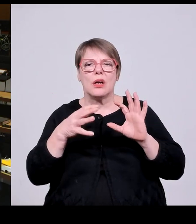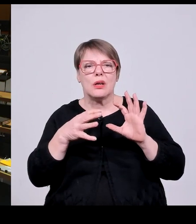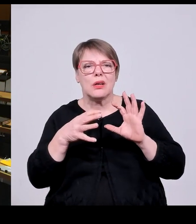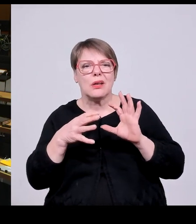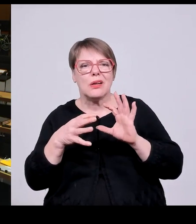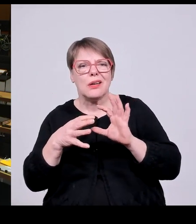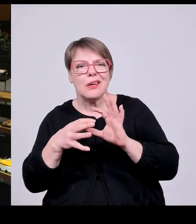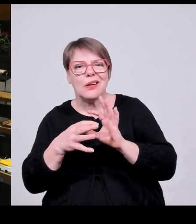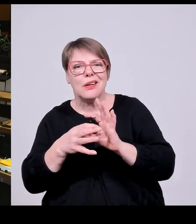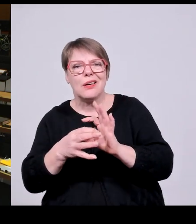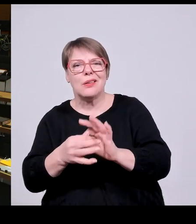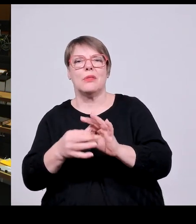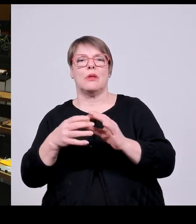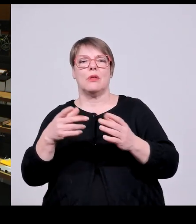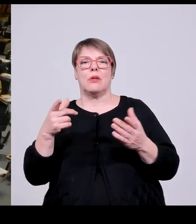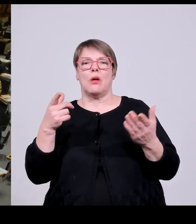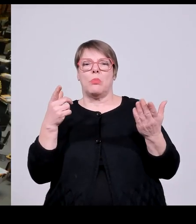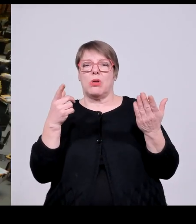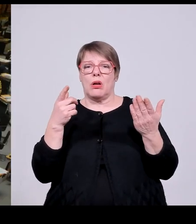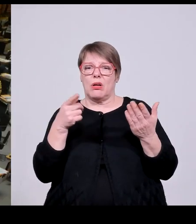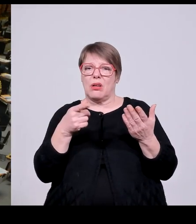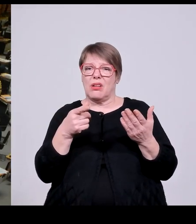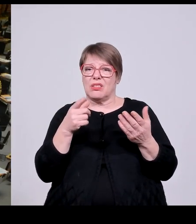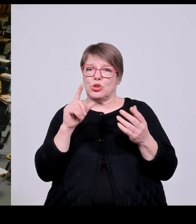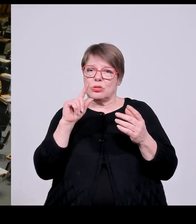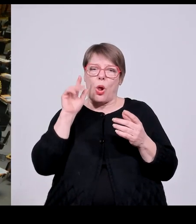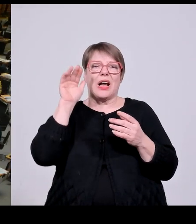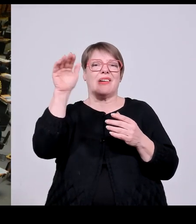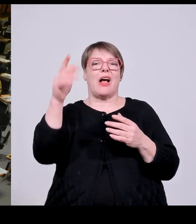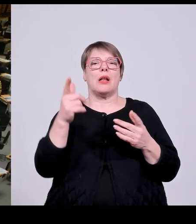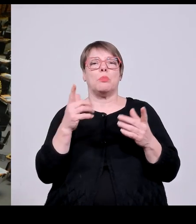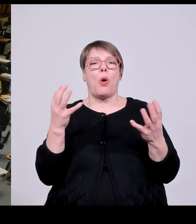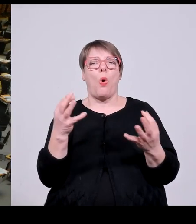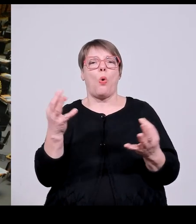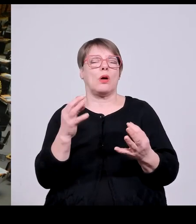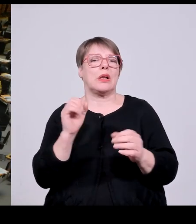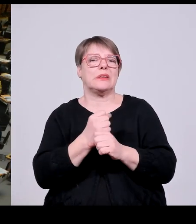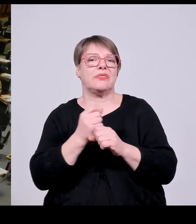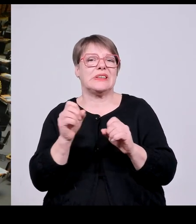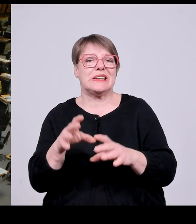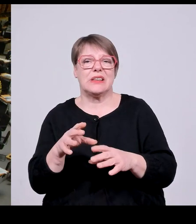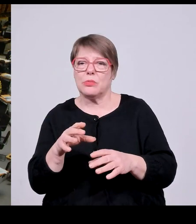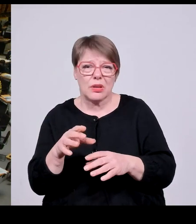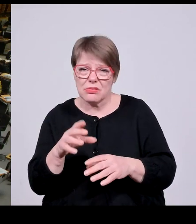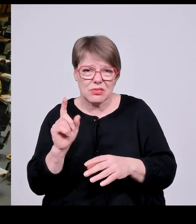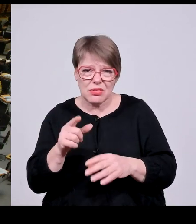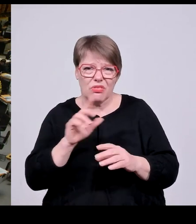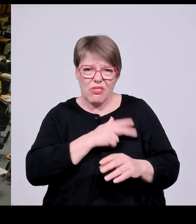(Beifall) (Rednerwechsel) Vielen Dank. Für die Fraktion Bündnis 90/ Die Grünen hat nun die Kollegin Schmidberger das W.